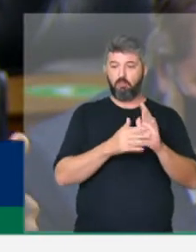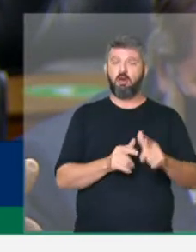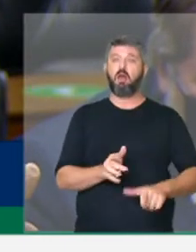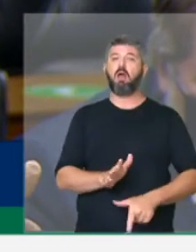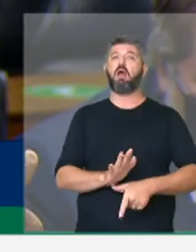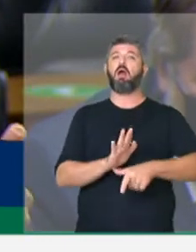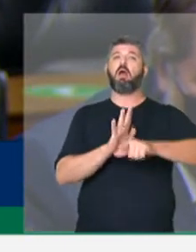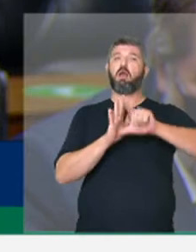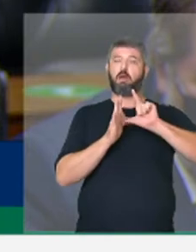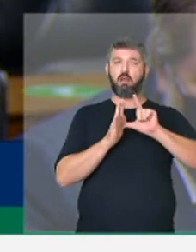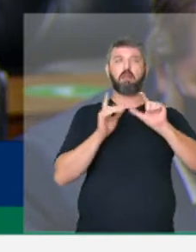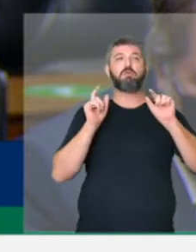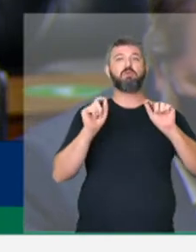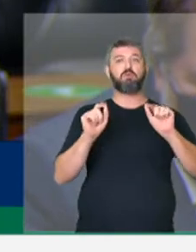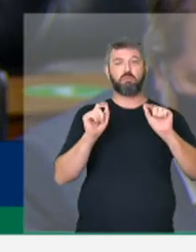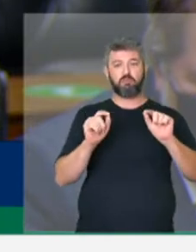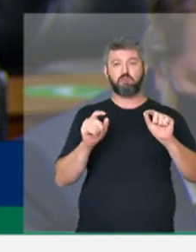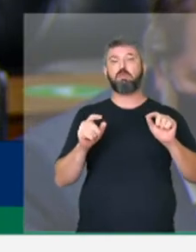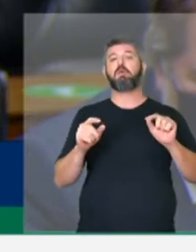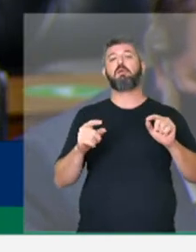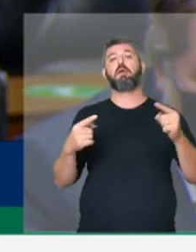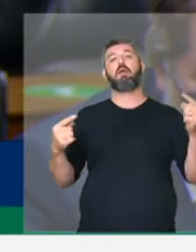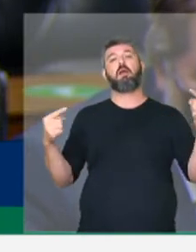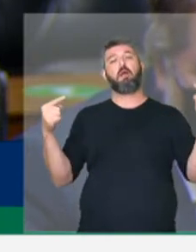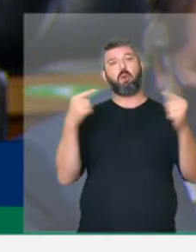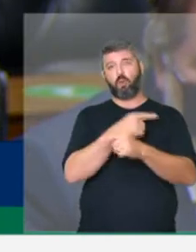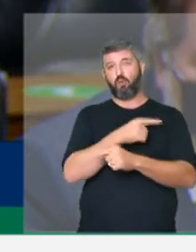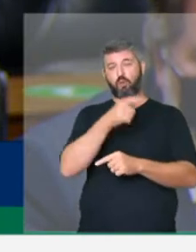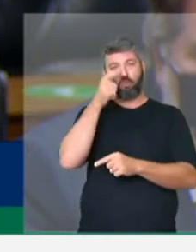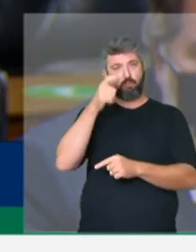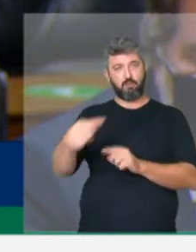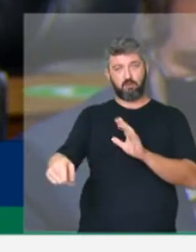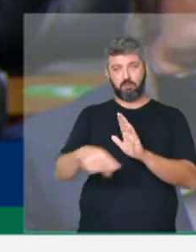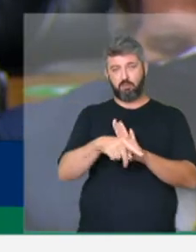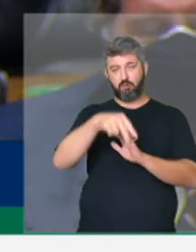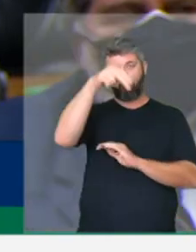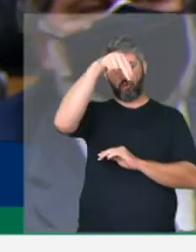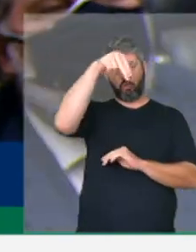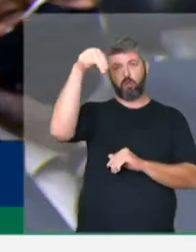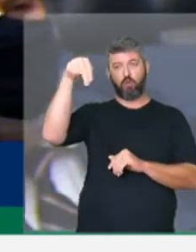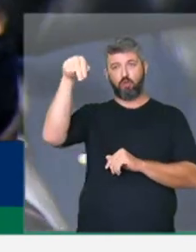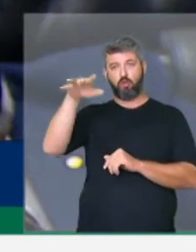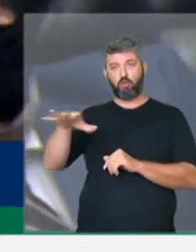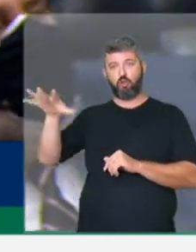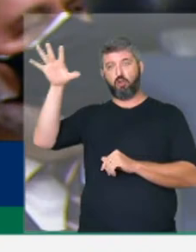TRATAR OS DÉBITOS NÃO VENCIDOS COM OS MESMOS CRITÉRIOS DAQUELES QUE JÁ FORAM VENCIDOS QUE NÓS